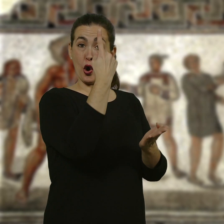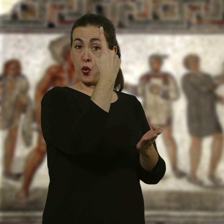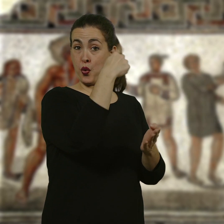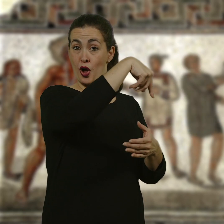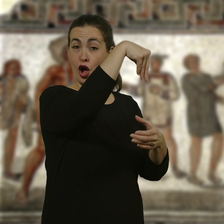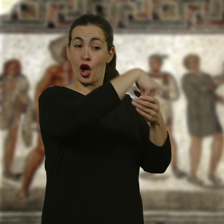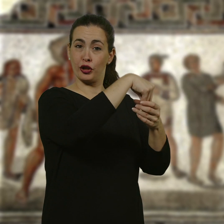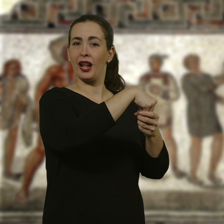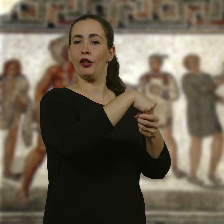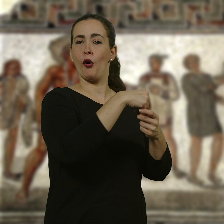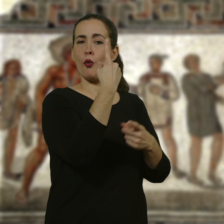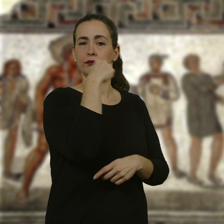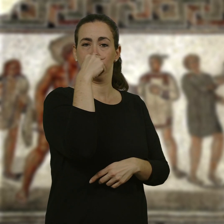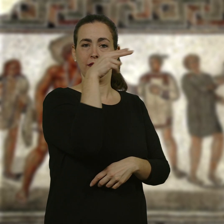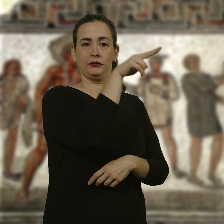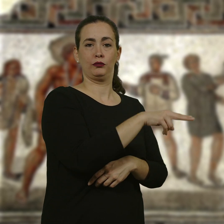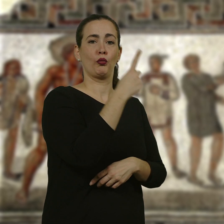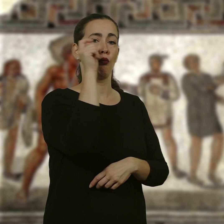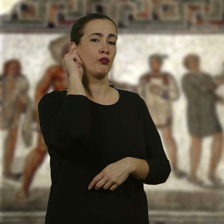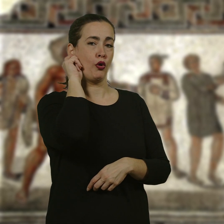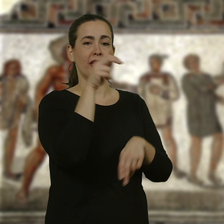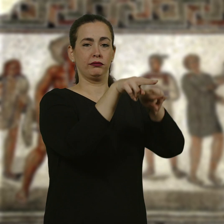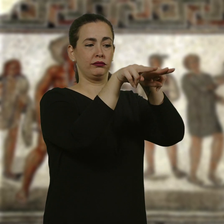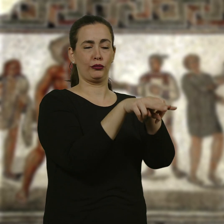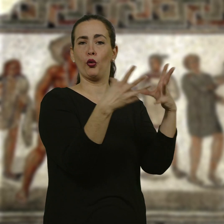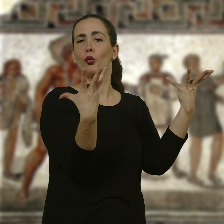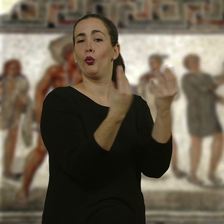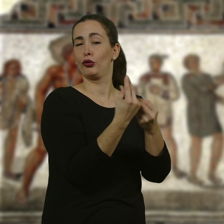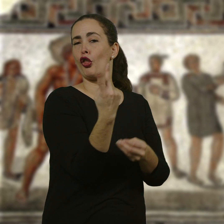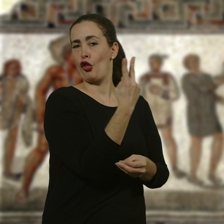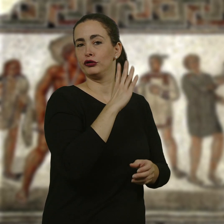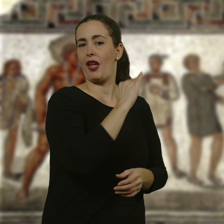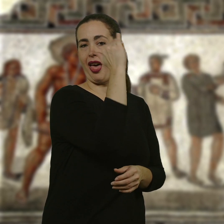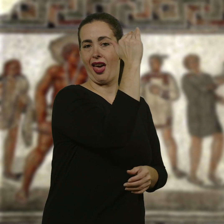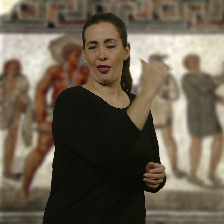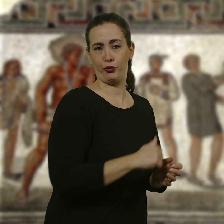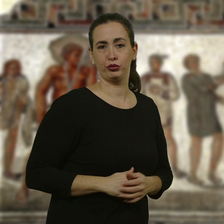Una de les fosses contenia les restes d’un home i d’una dona adults.